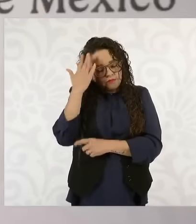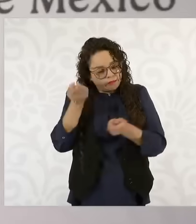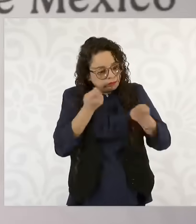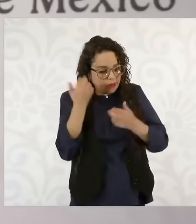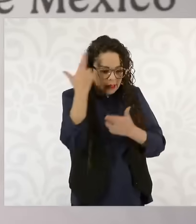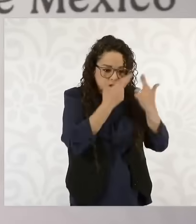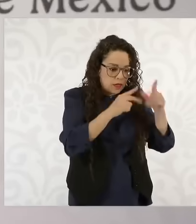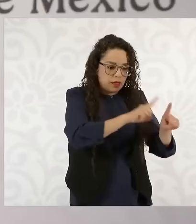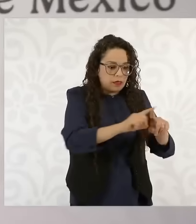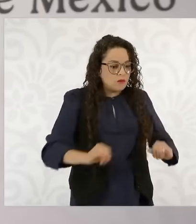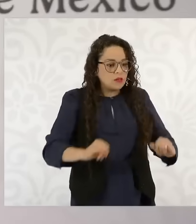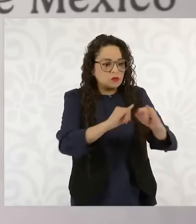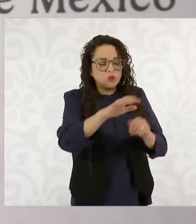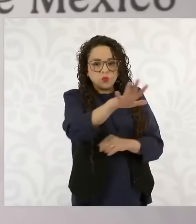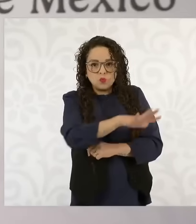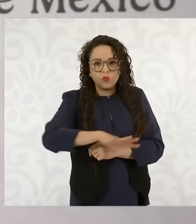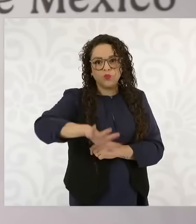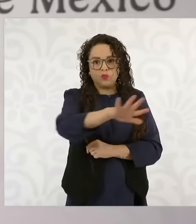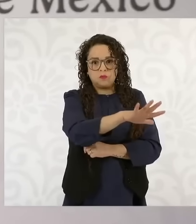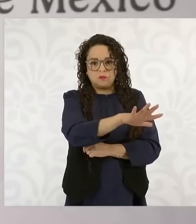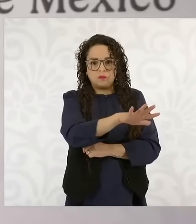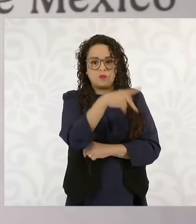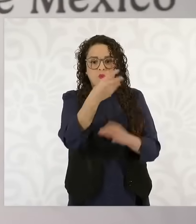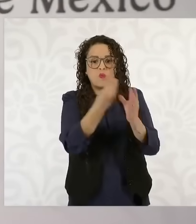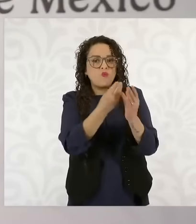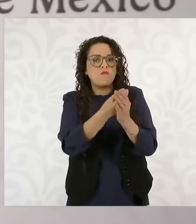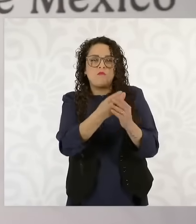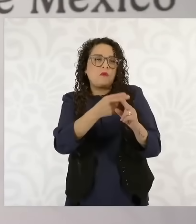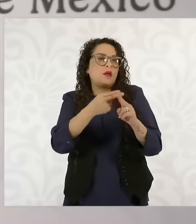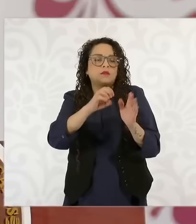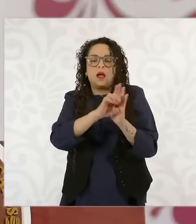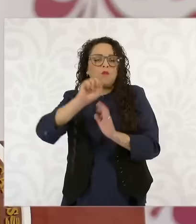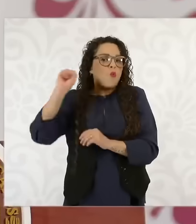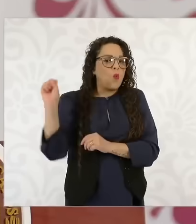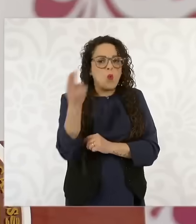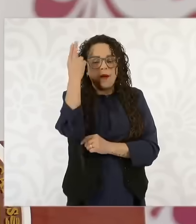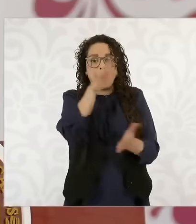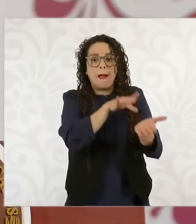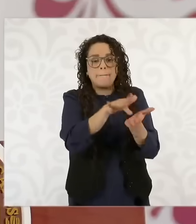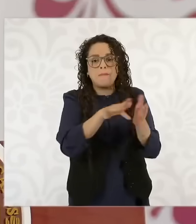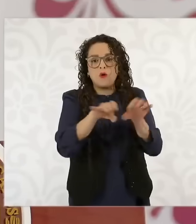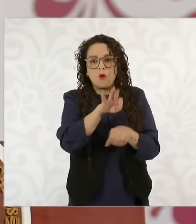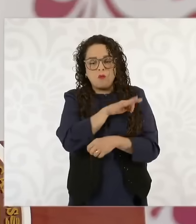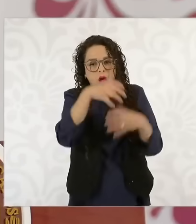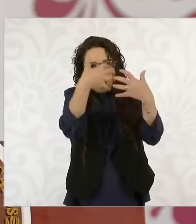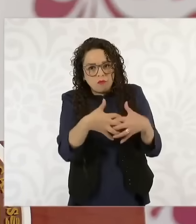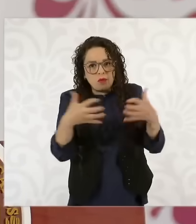instituciones académicas la viabilidad de toda la producción de gas en nuestro país. Muchas gracias.